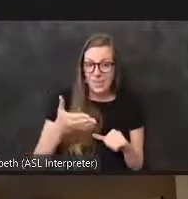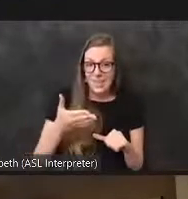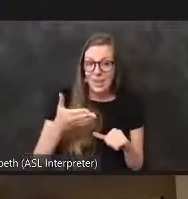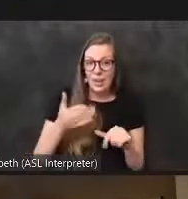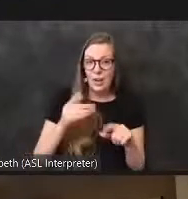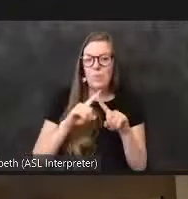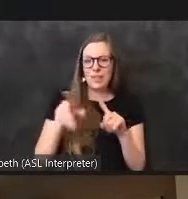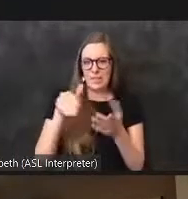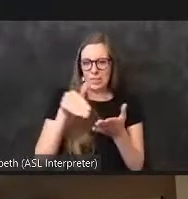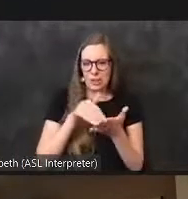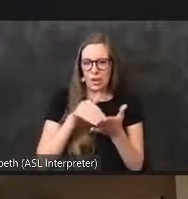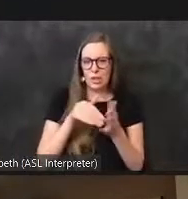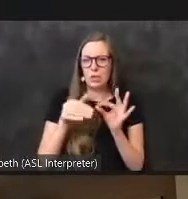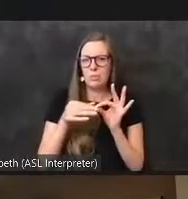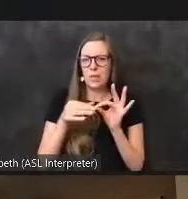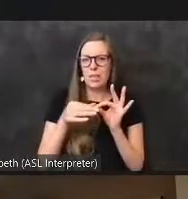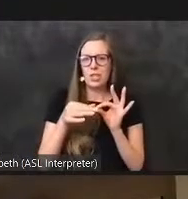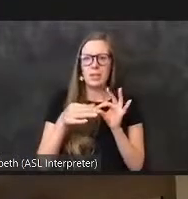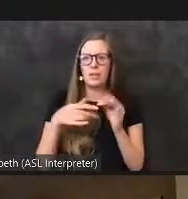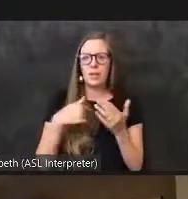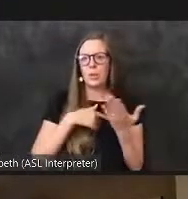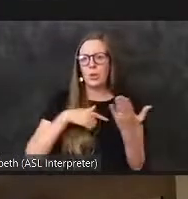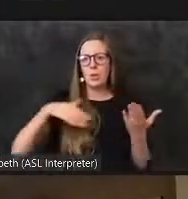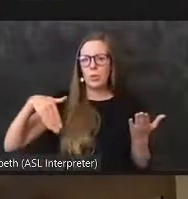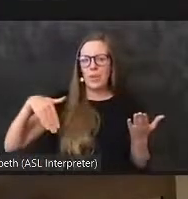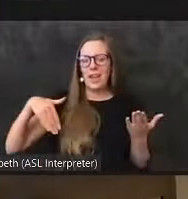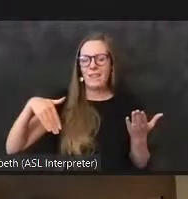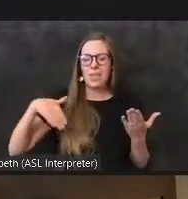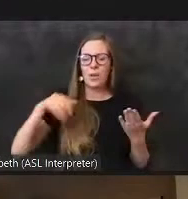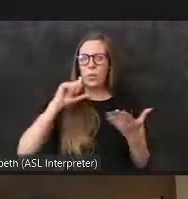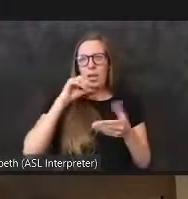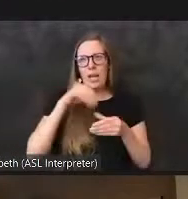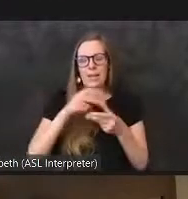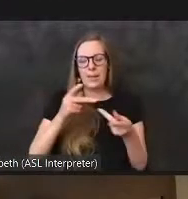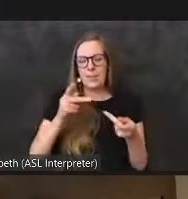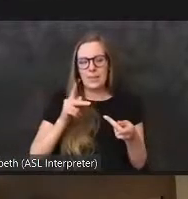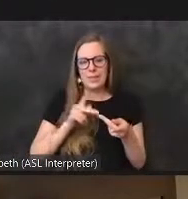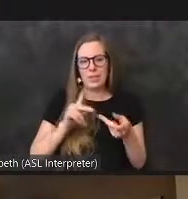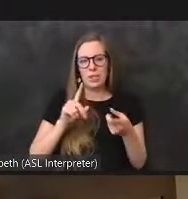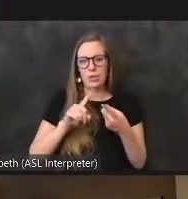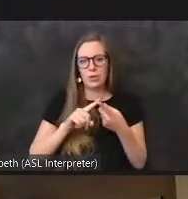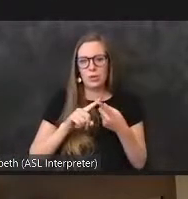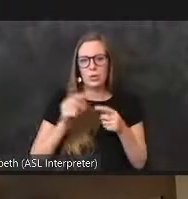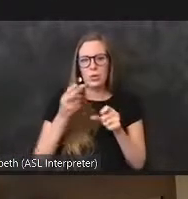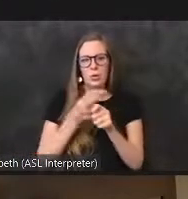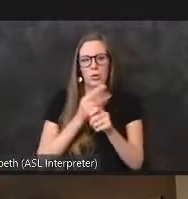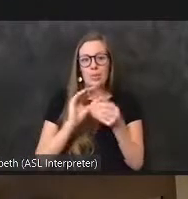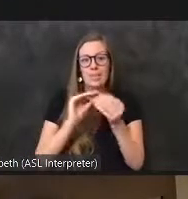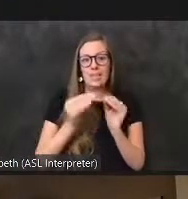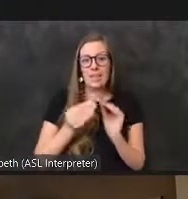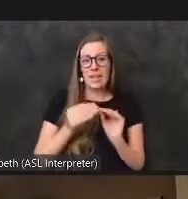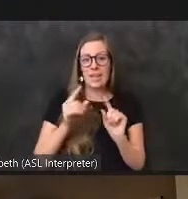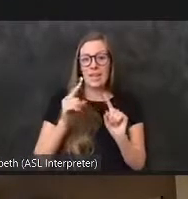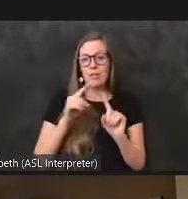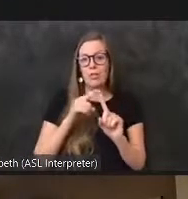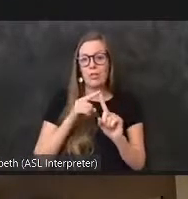Pero como la doctora Mains escribe, no hemos estamos en la posición a poder utilizar los datos para